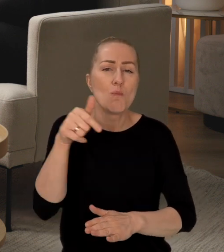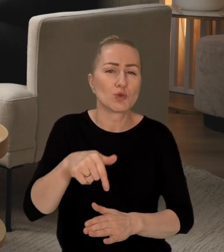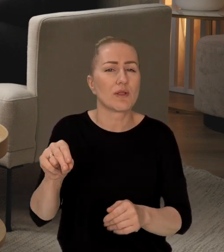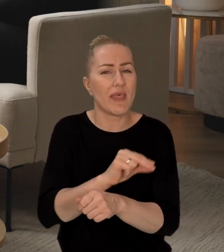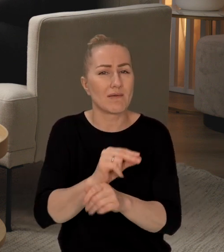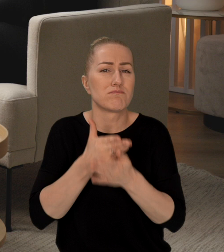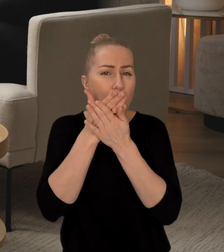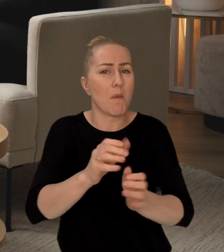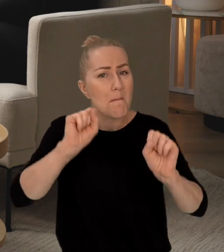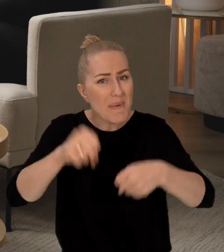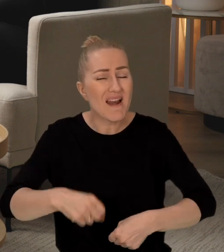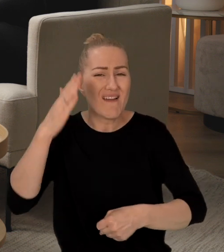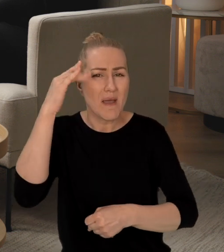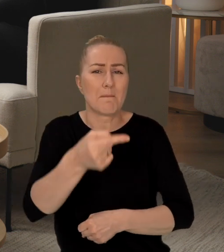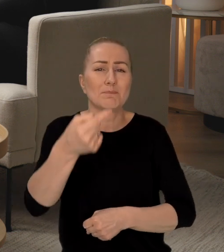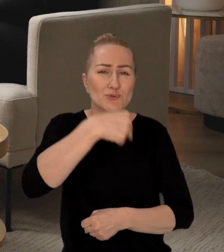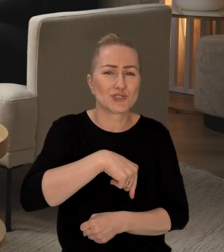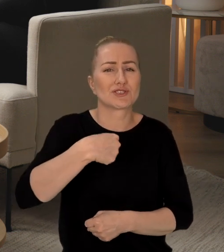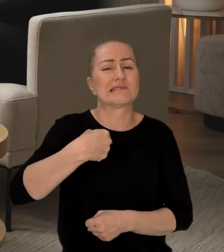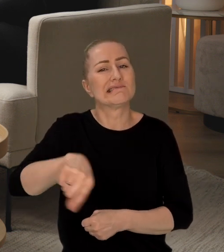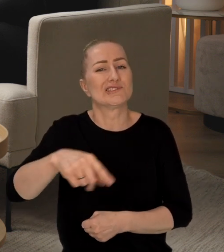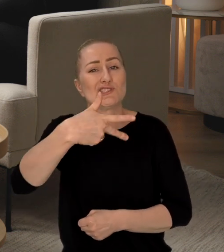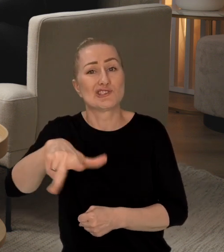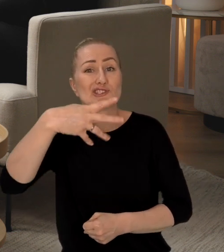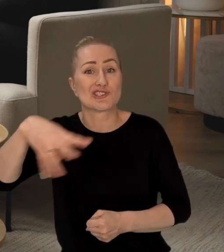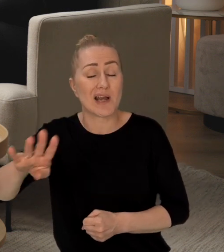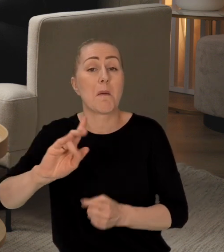pacjentka przyjdzie za te trzy, cztery tygodnie na wizytę kontrolną, to wtedy